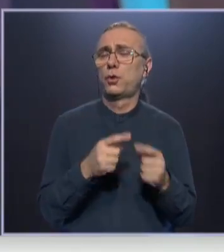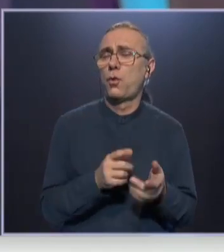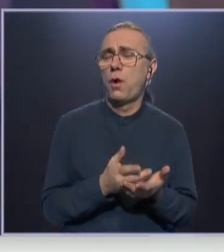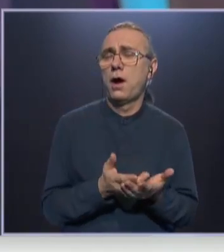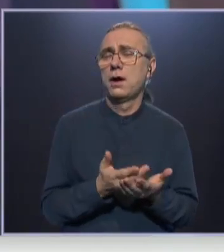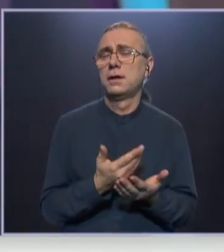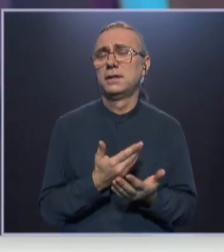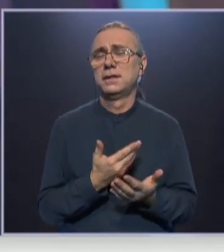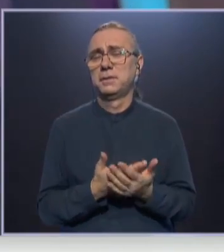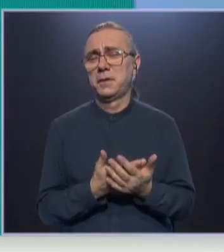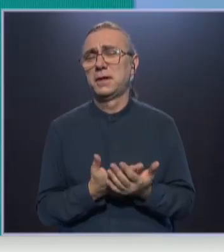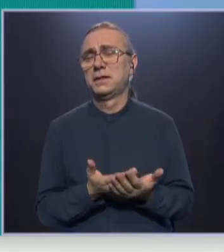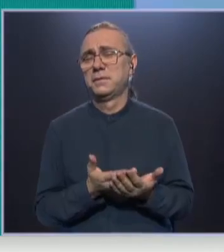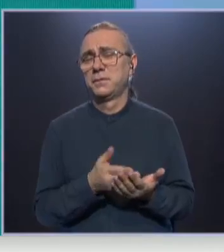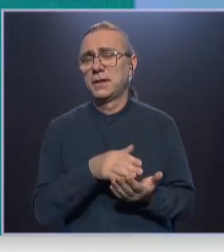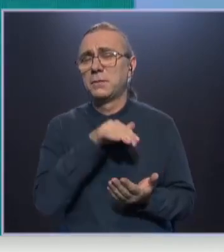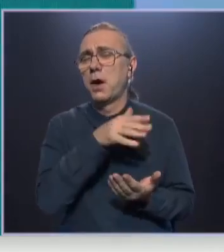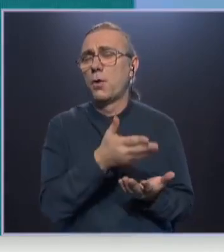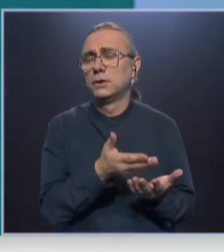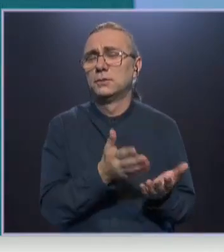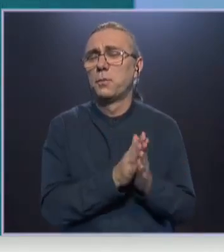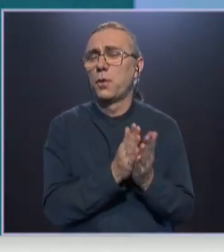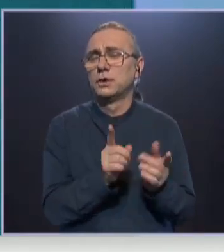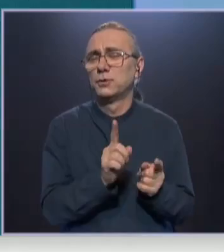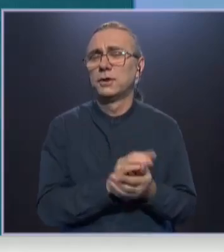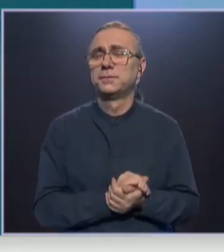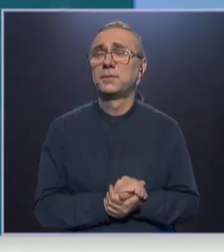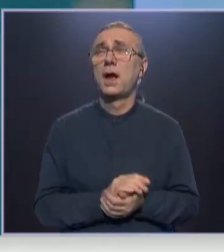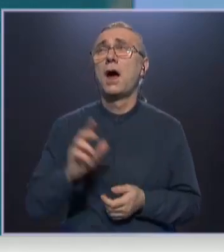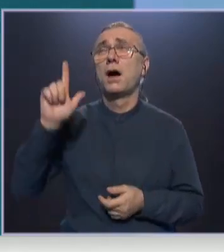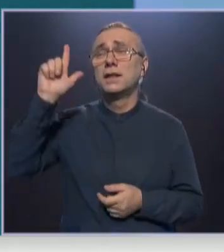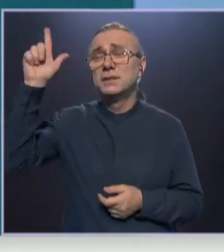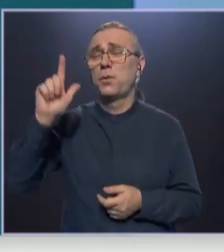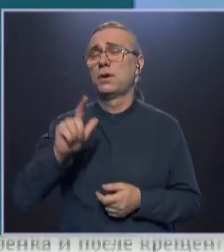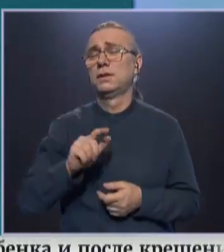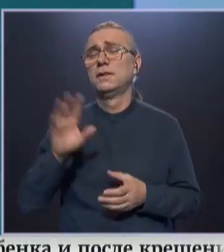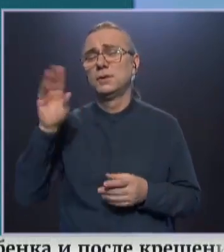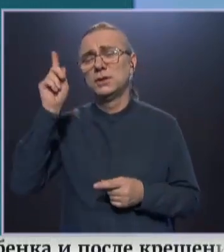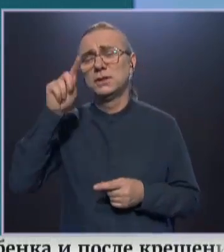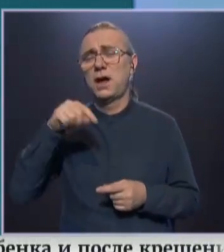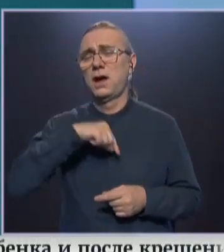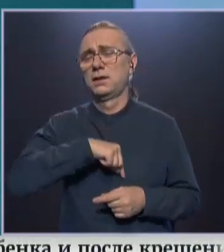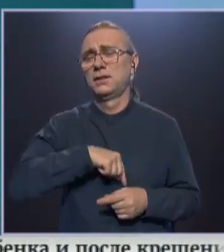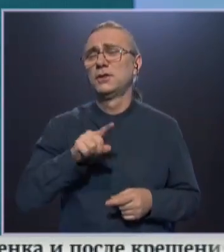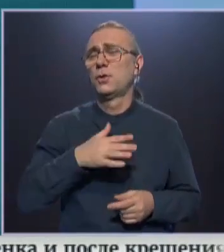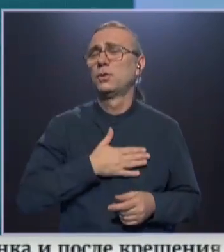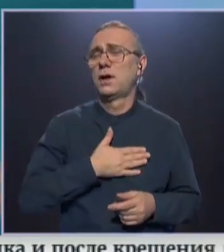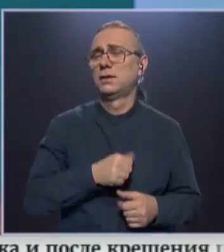Наши все видится и сердцевицы нужды наши знает еще раньше чем мы их осознали и поэтому можно вполне довериться